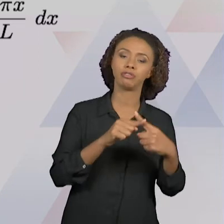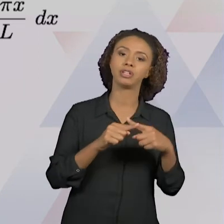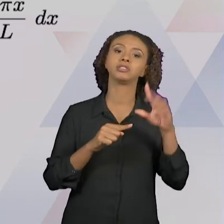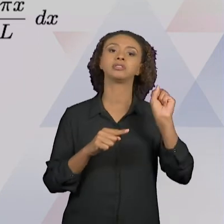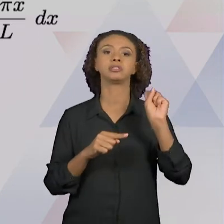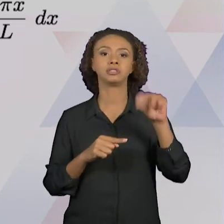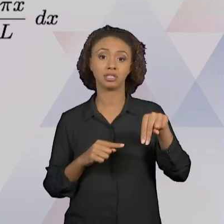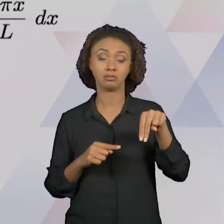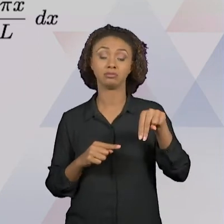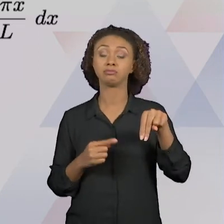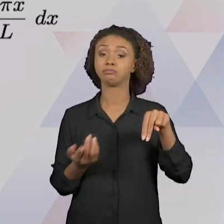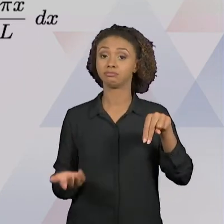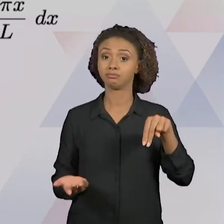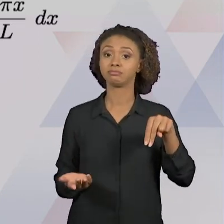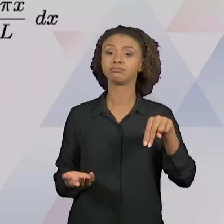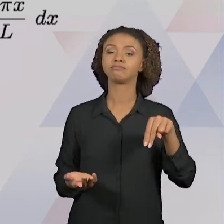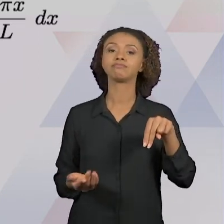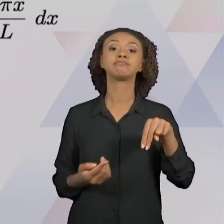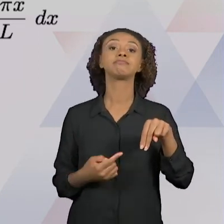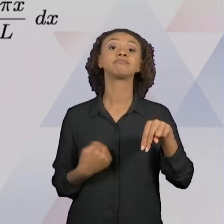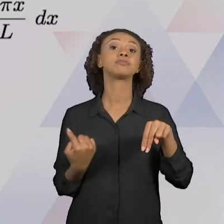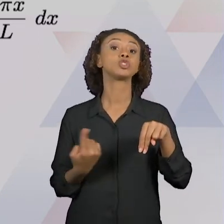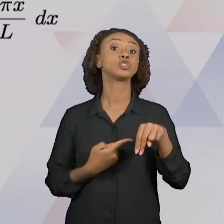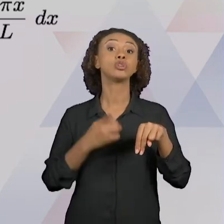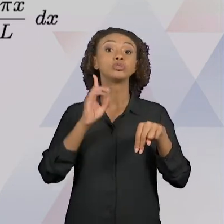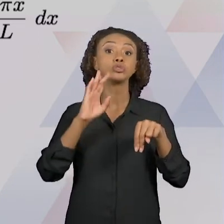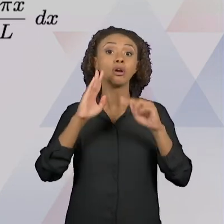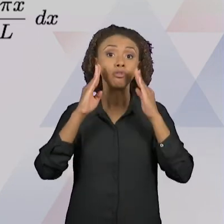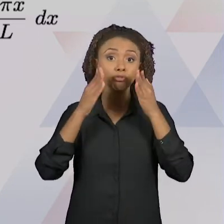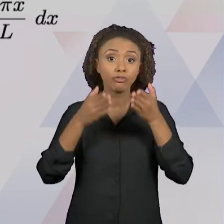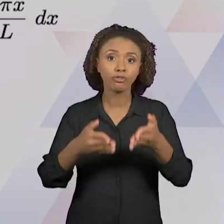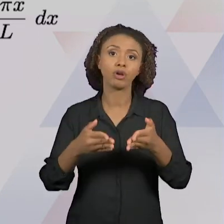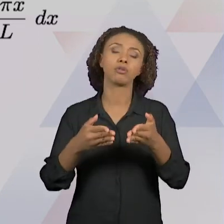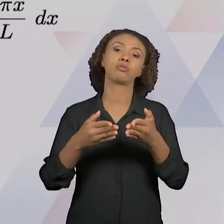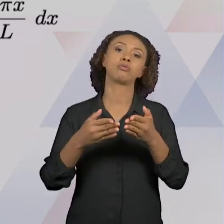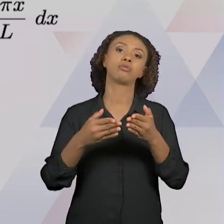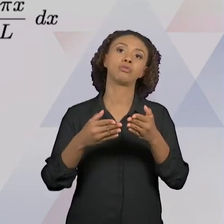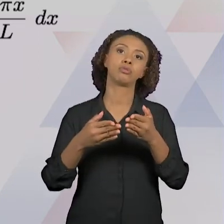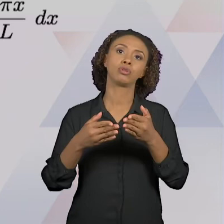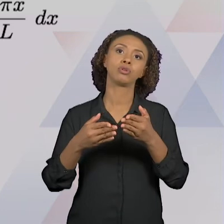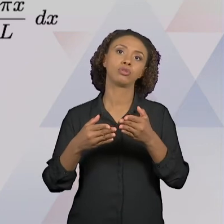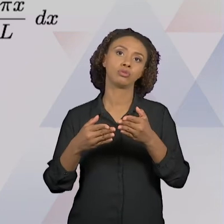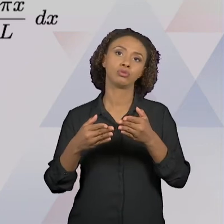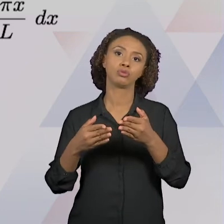FAZENDO SÓ METADE DO TRECHO, ENTÃO ZERO A "L",